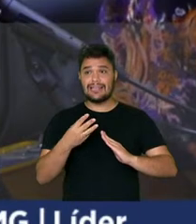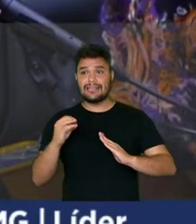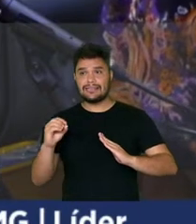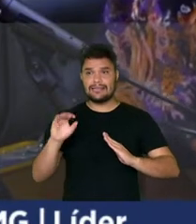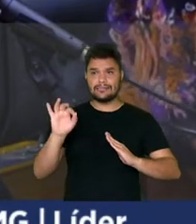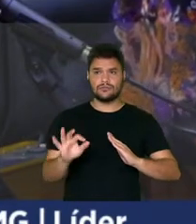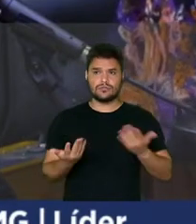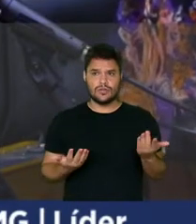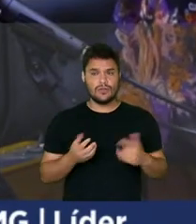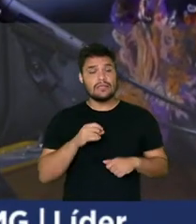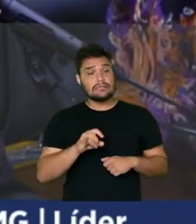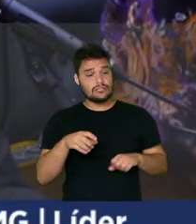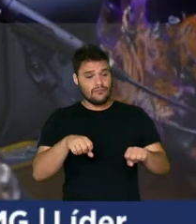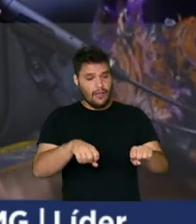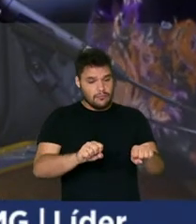ENERGIA ELÉTRICA É 44%. SE ELE TIVER UMA MOTINHA, O LITRO